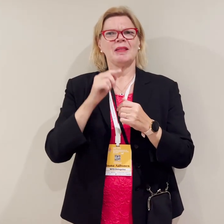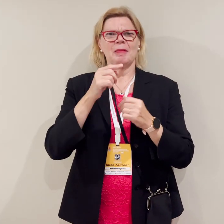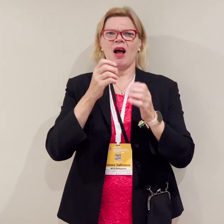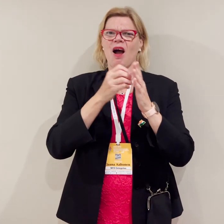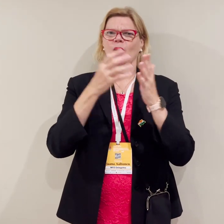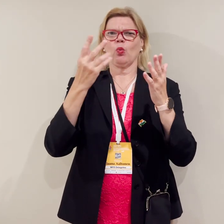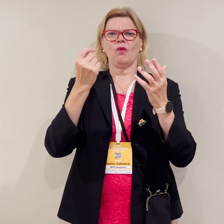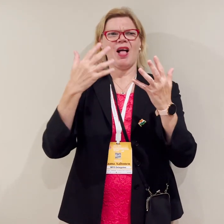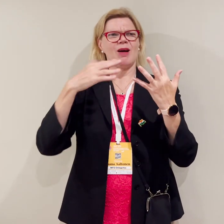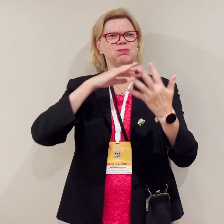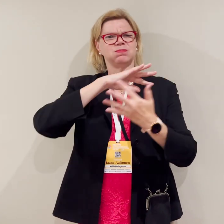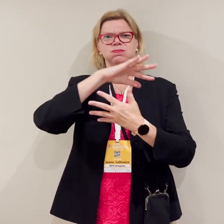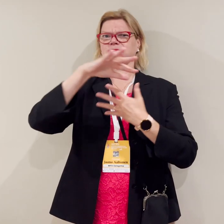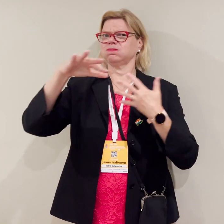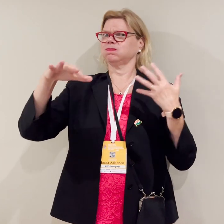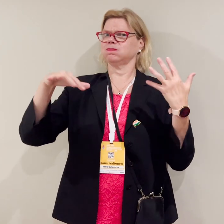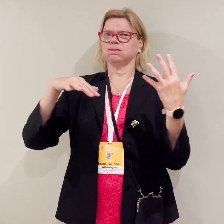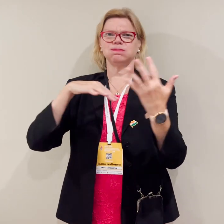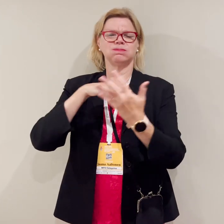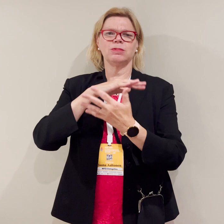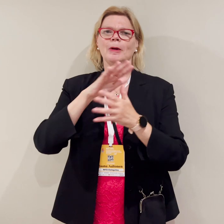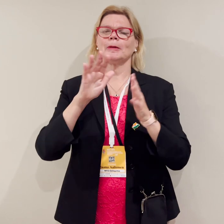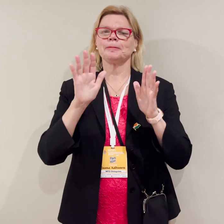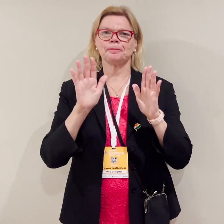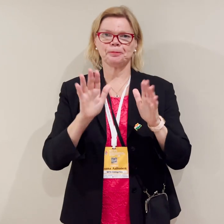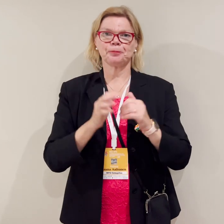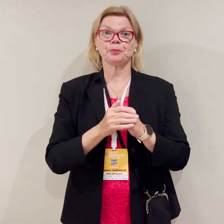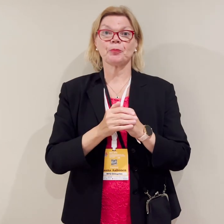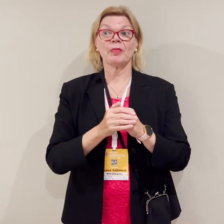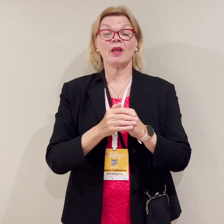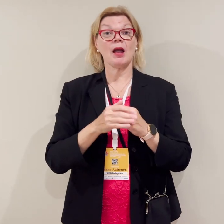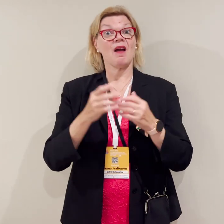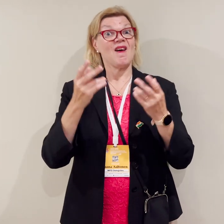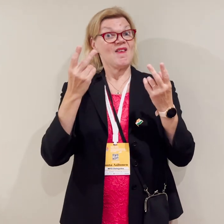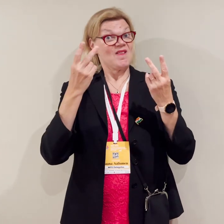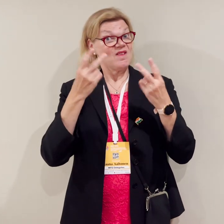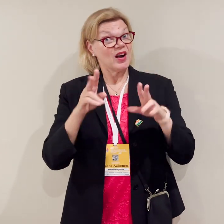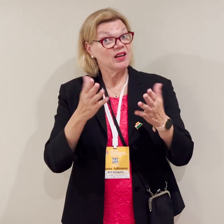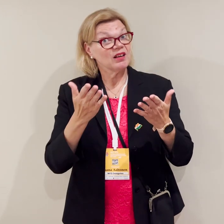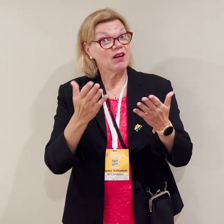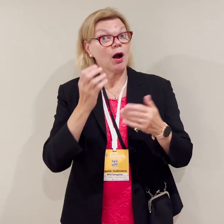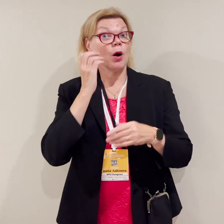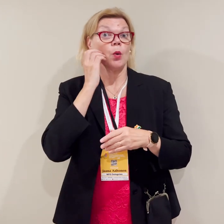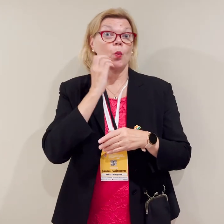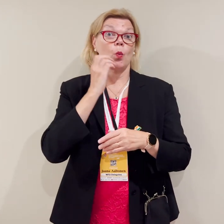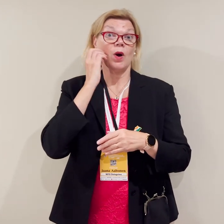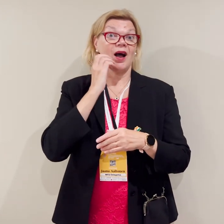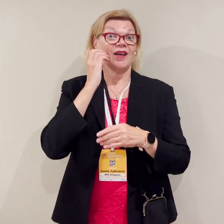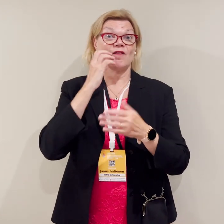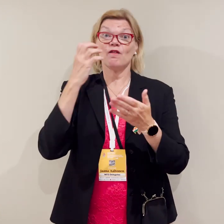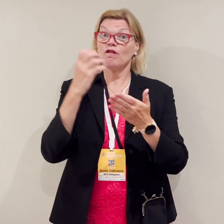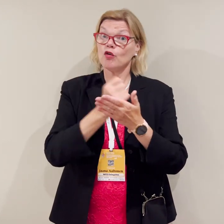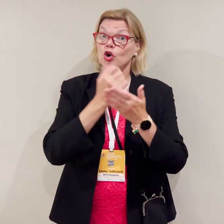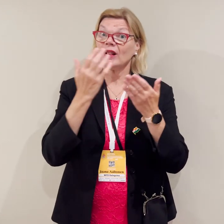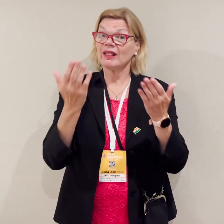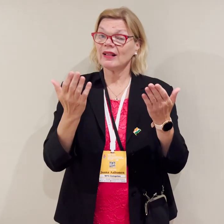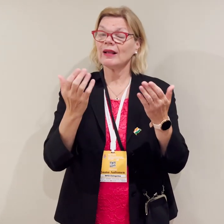Tämä on aiheuttanut sekavalta vaikuttavan tilanteen. Vaikka Yhdistyneet arabiemiirikunnat voitti äänestyksen,